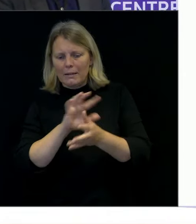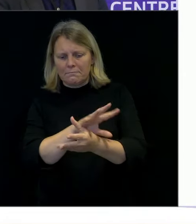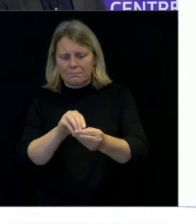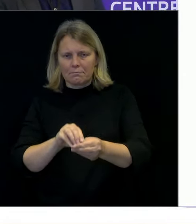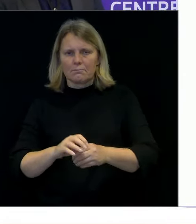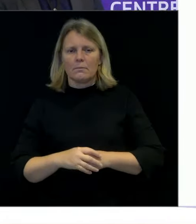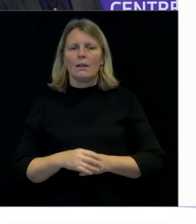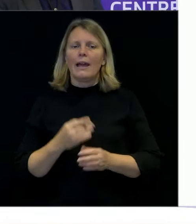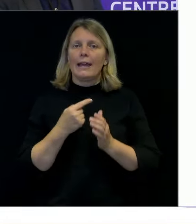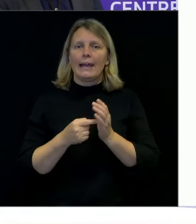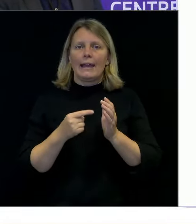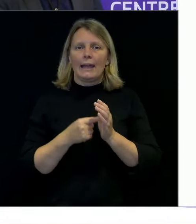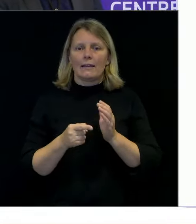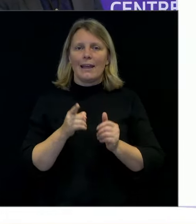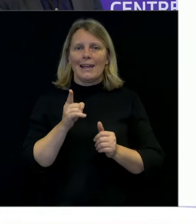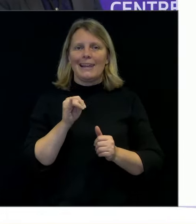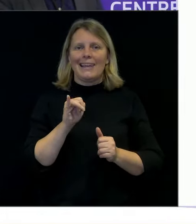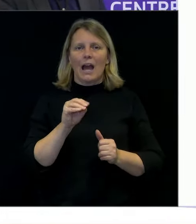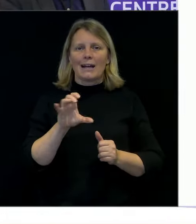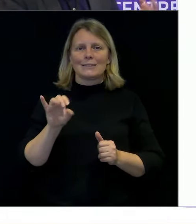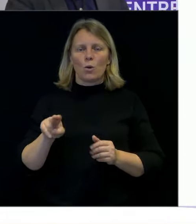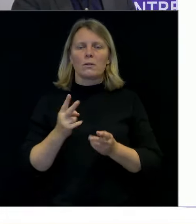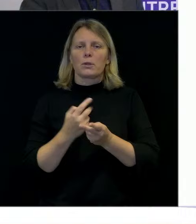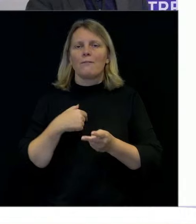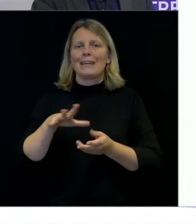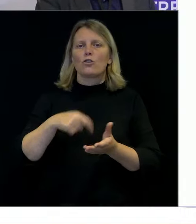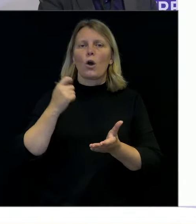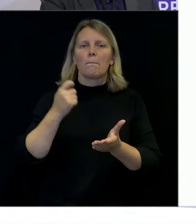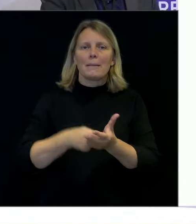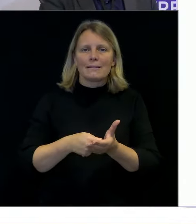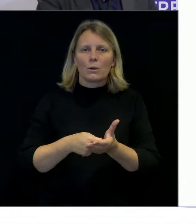det gör vi på olika sätt.